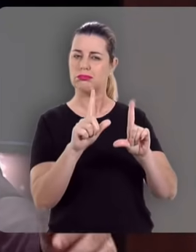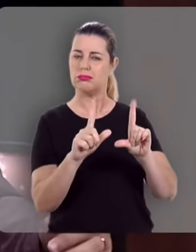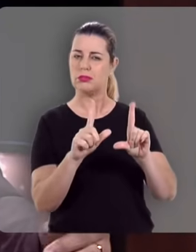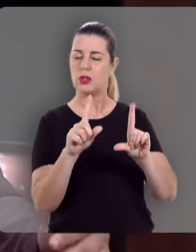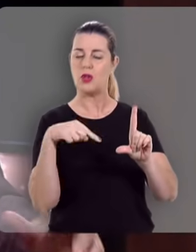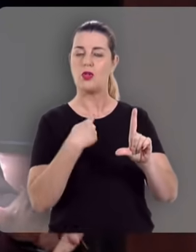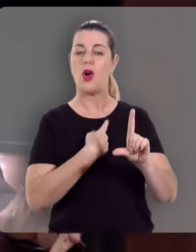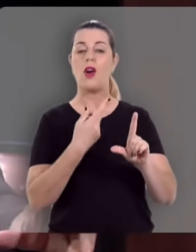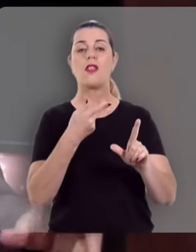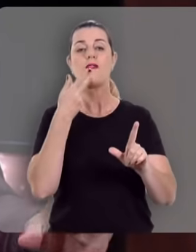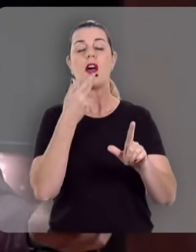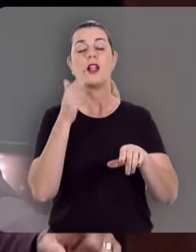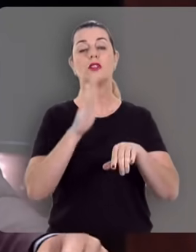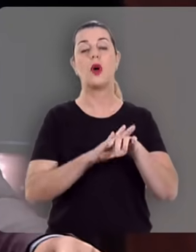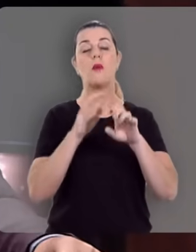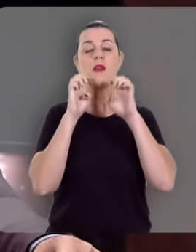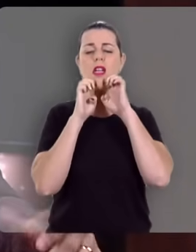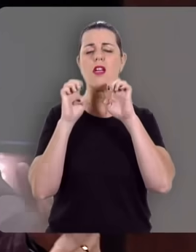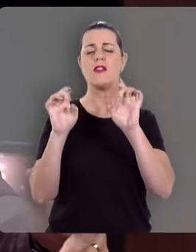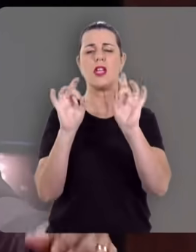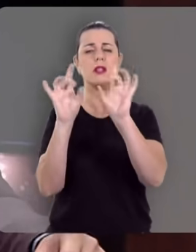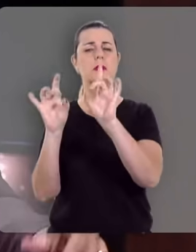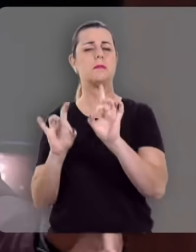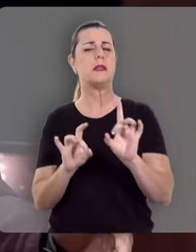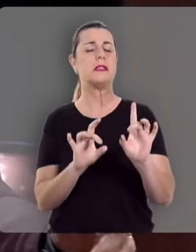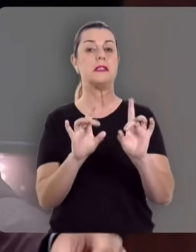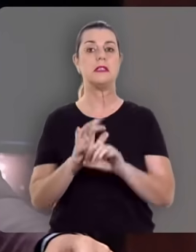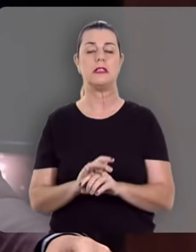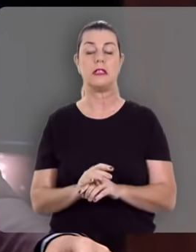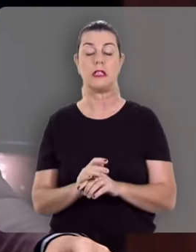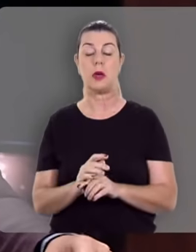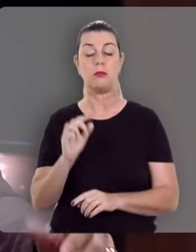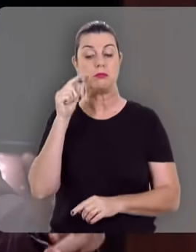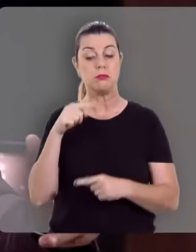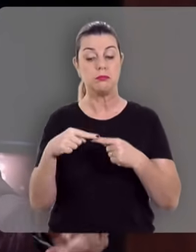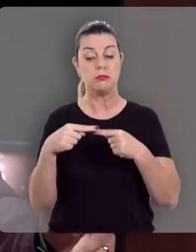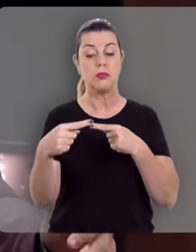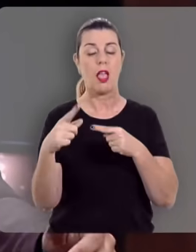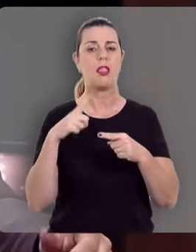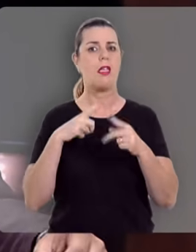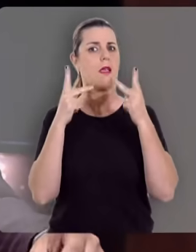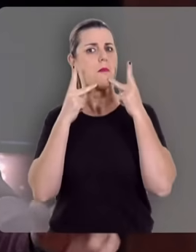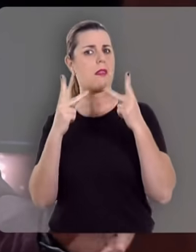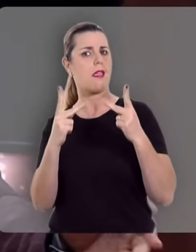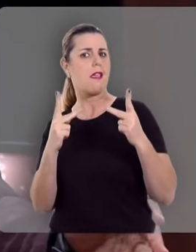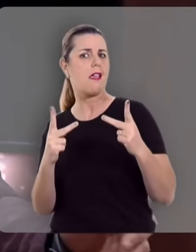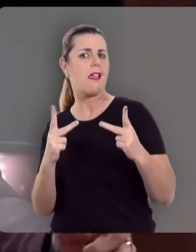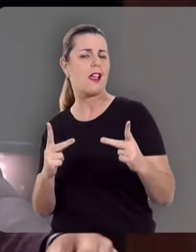falando sobre a singularidade do Evangelho daqui a pouco nós teremos a mensagem com o